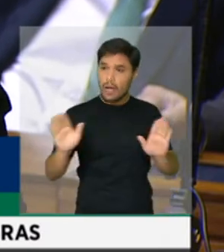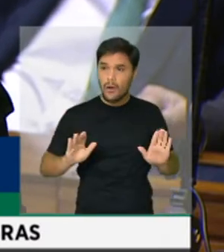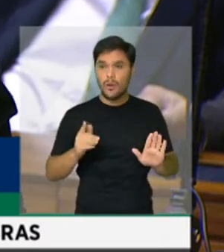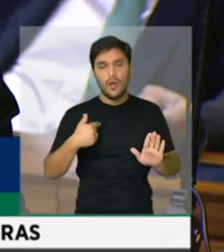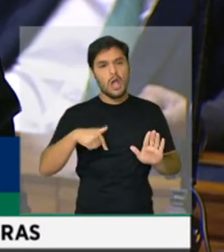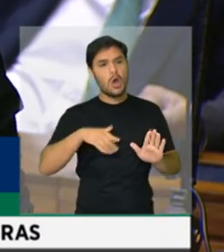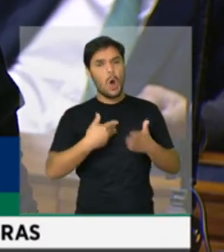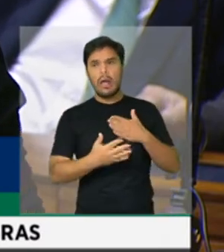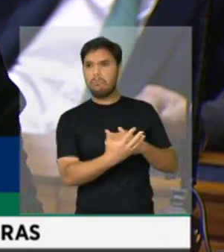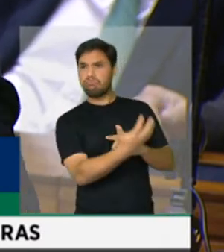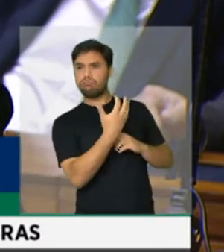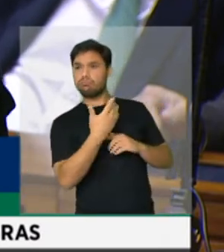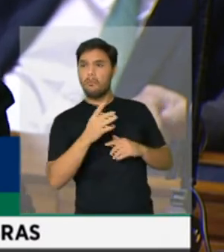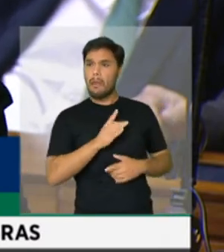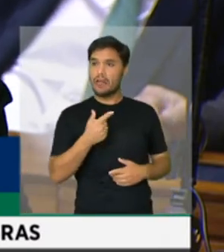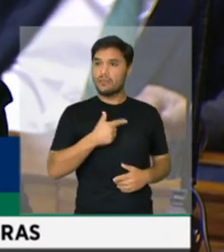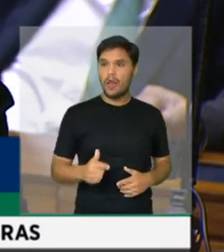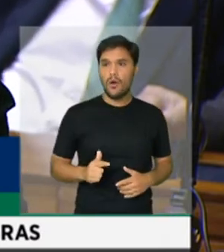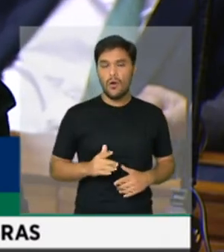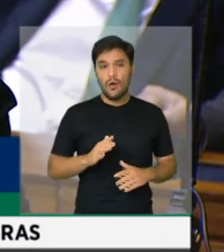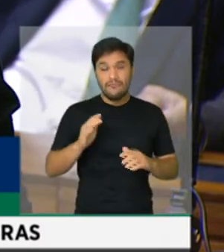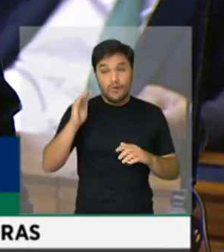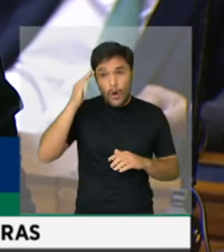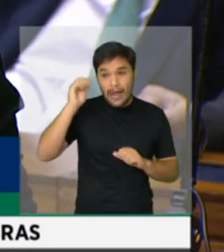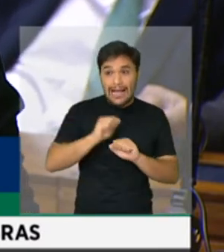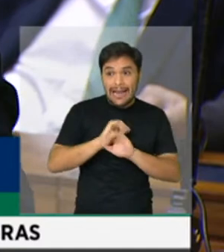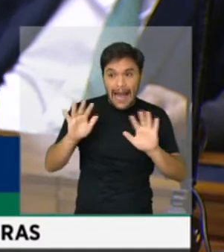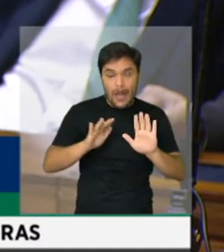QUE É PRECISO TER URBANIDADE, É PRECISO RESPEITAR O CONTRADITÓRIO, É PRECISO